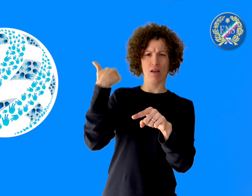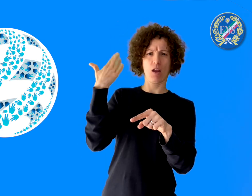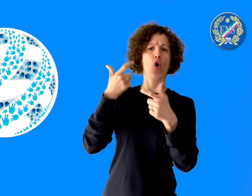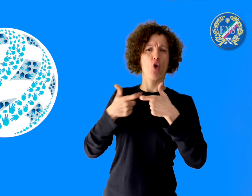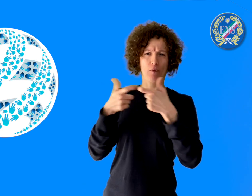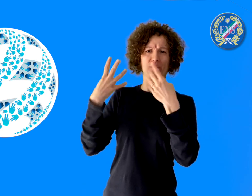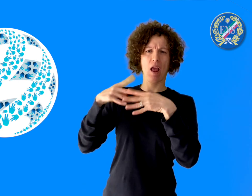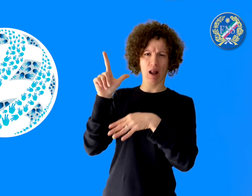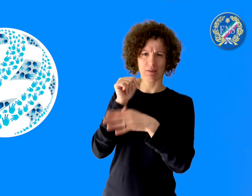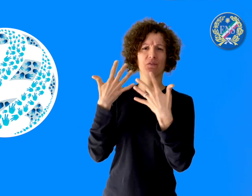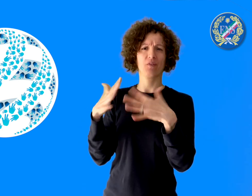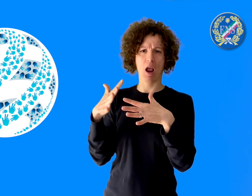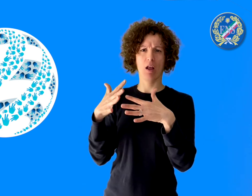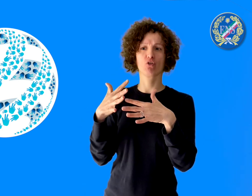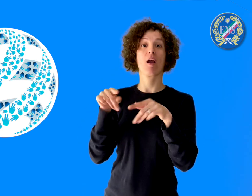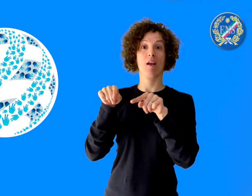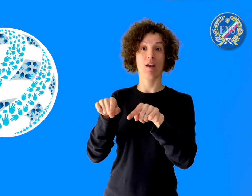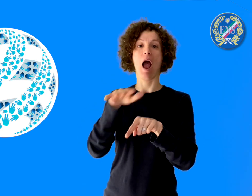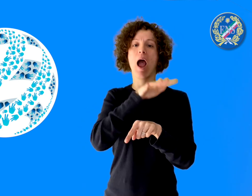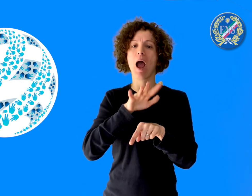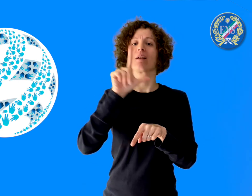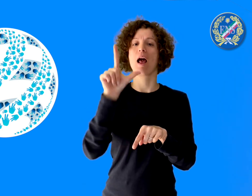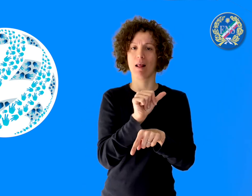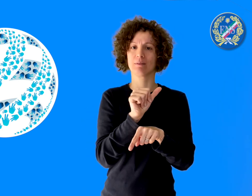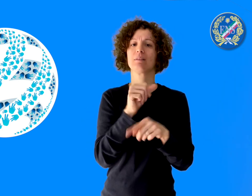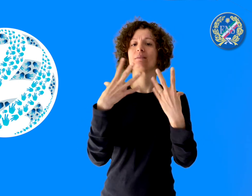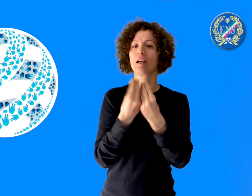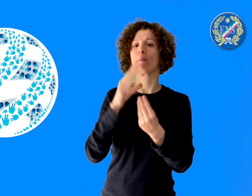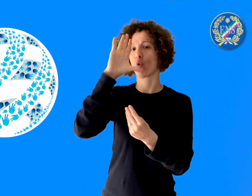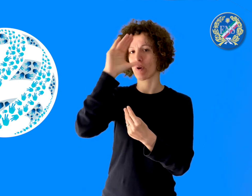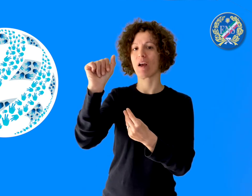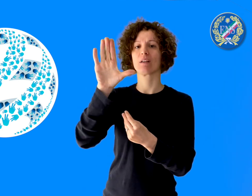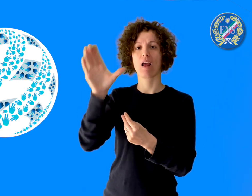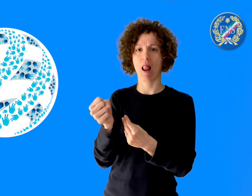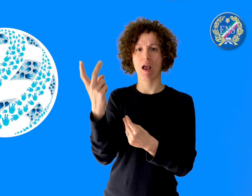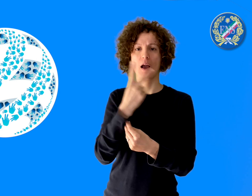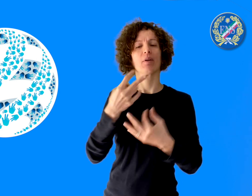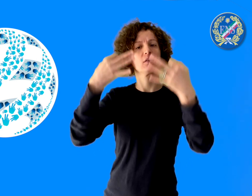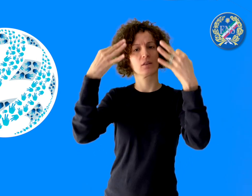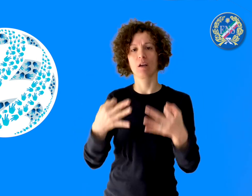È per questo che l’Area LIS della Sede Centrale dell'Ente Nazionale Sordi e l’Università della Calabria